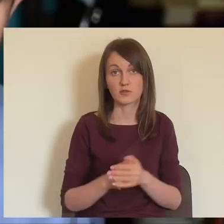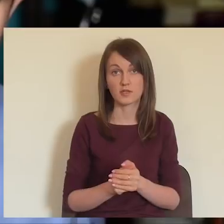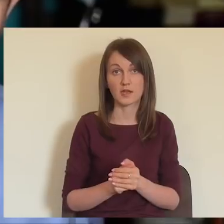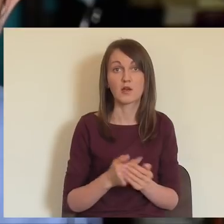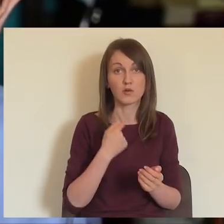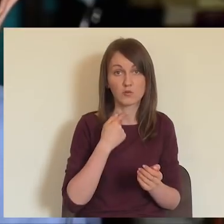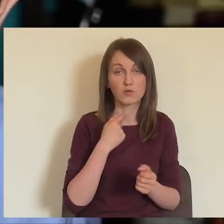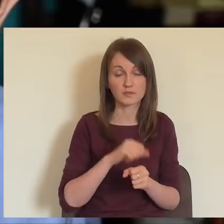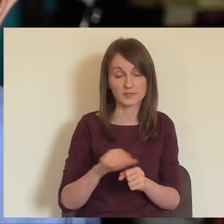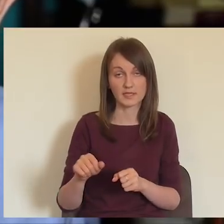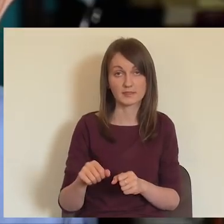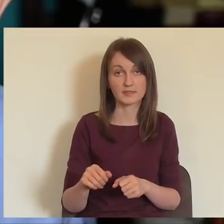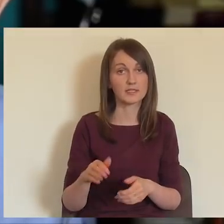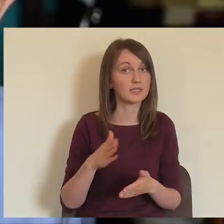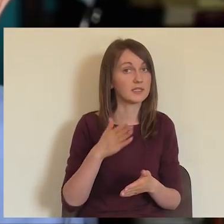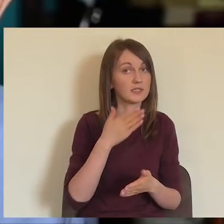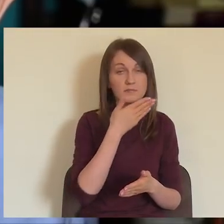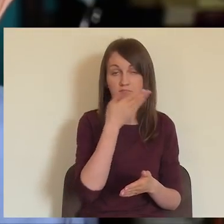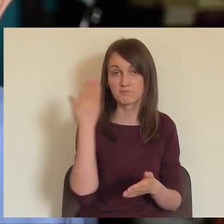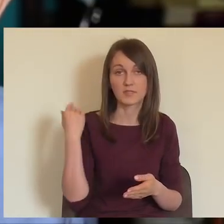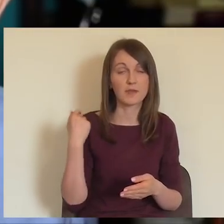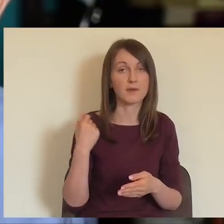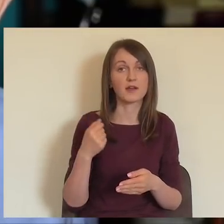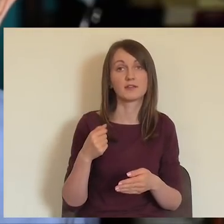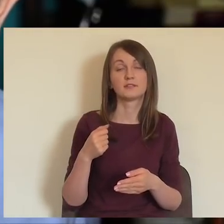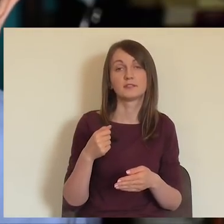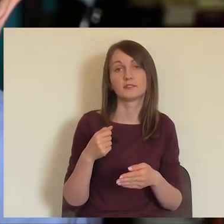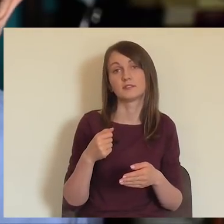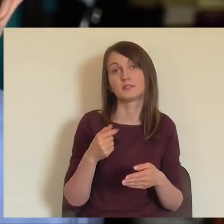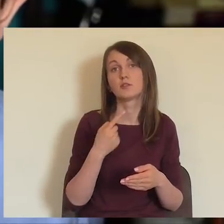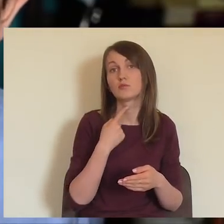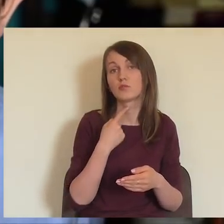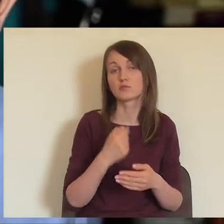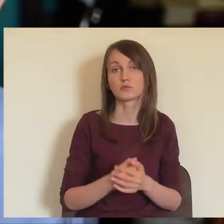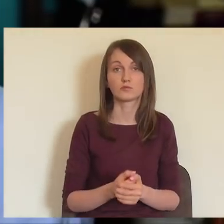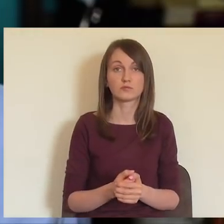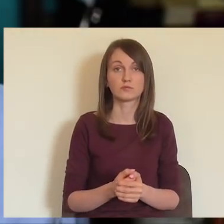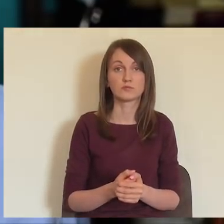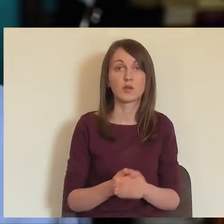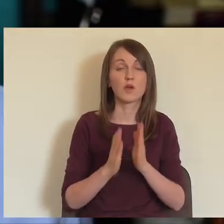Kto jest na medytacji z lektorem, niech się też upewni, czy na tej medytacji chce być.